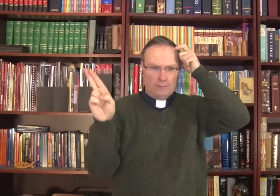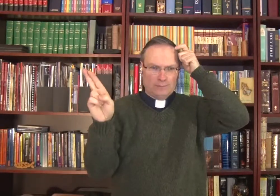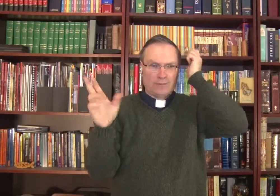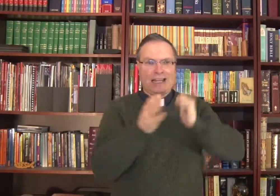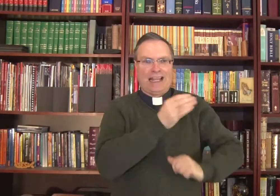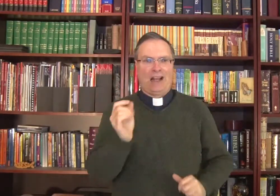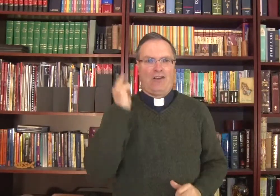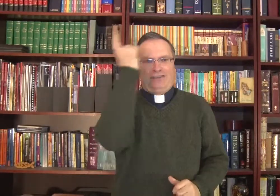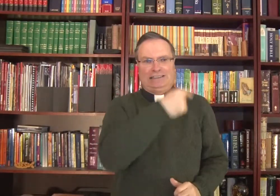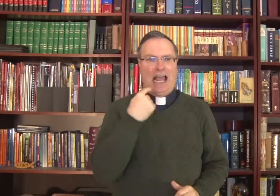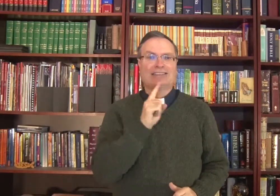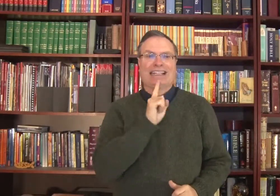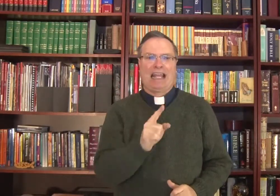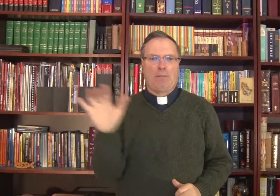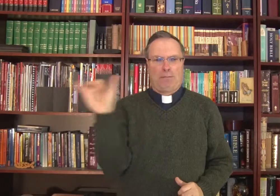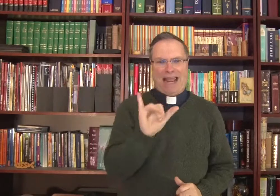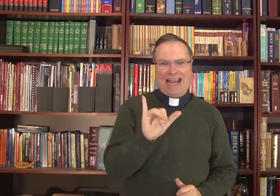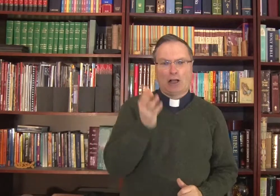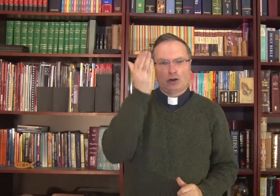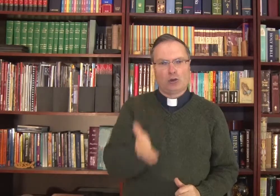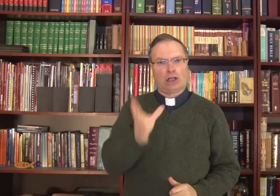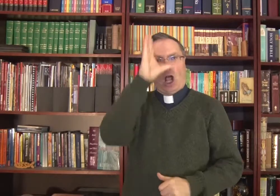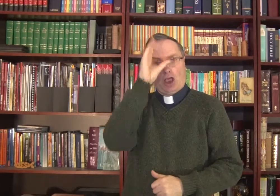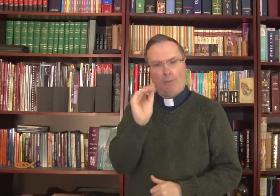et leur visage était pareil à celui d’un homme.